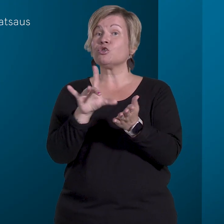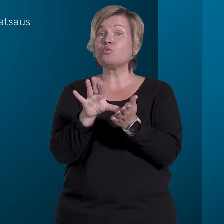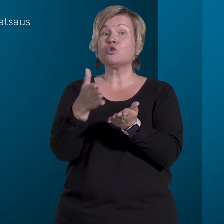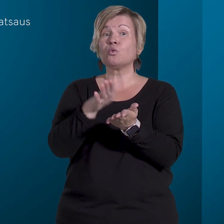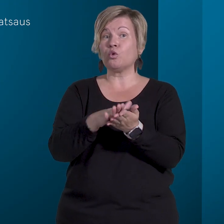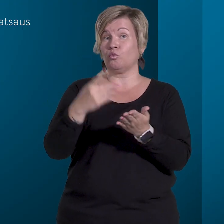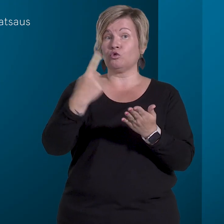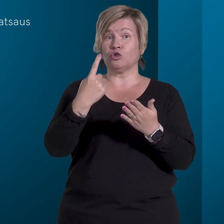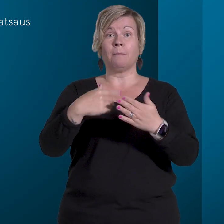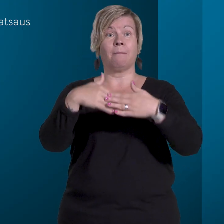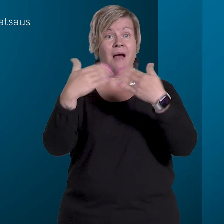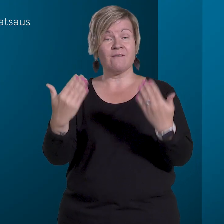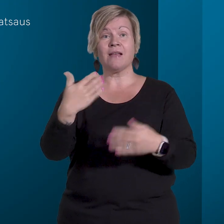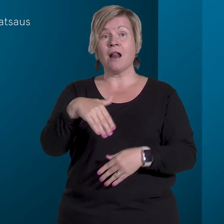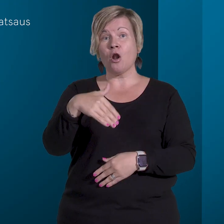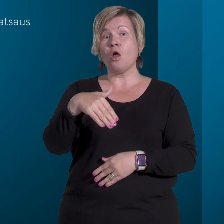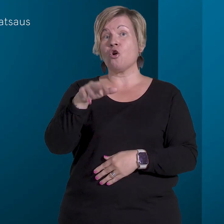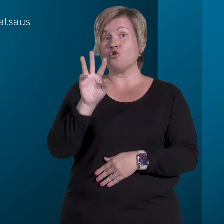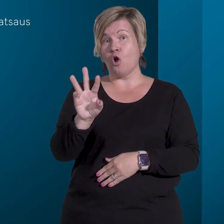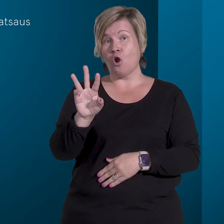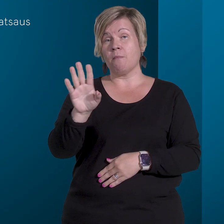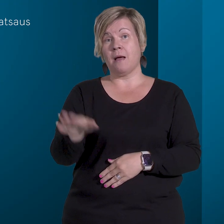joka järjestetään nykytaiteen museo Kiasman Seminaari-tilassa -